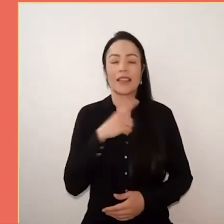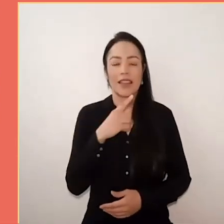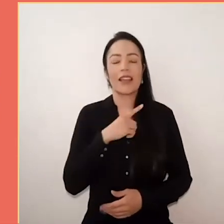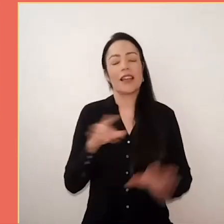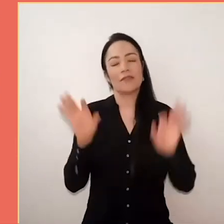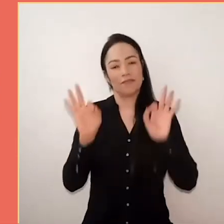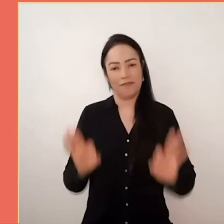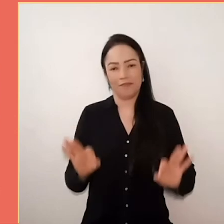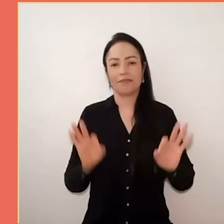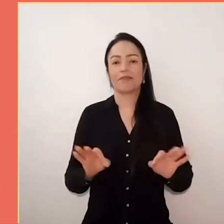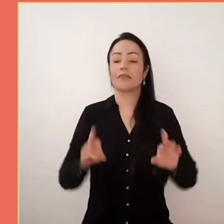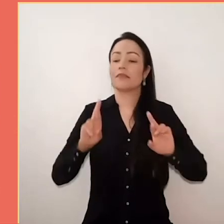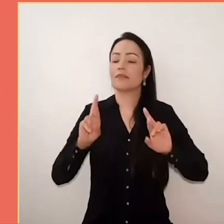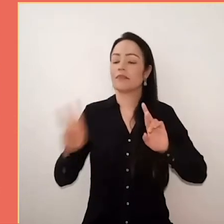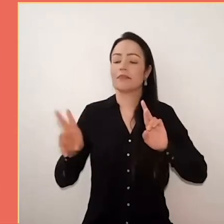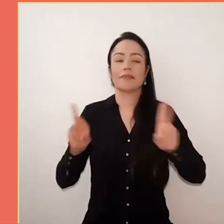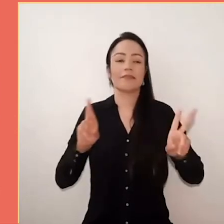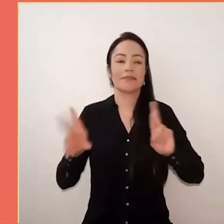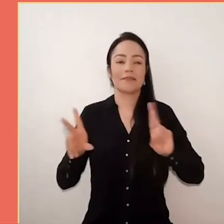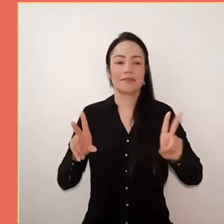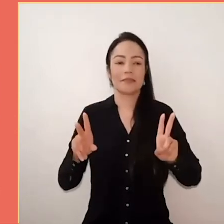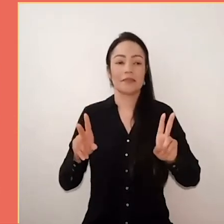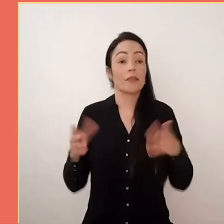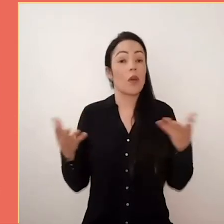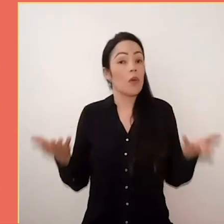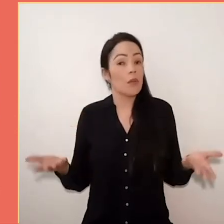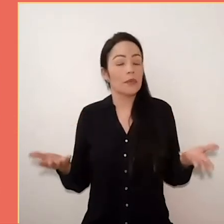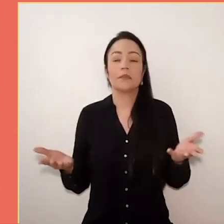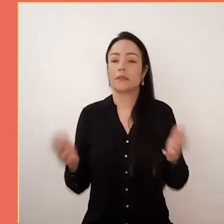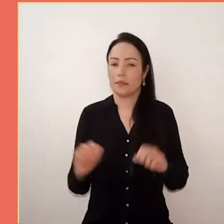eles são diferentes ou em algum momento eles são convergentes,